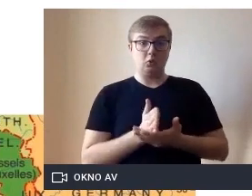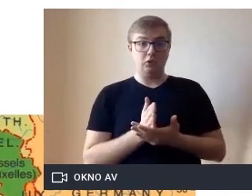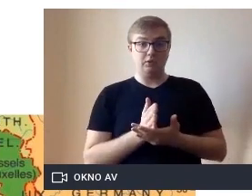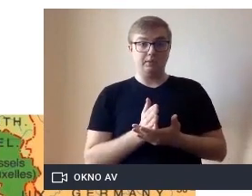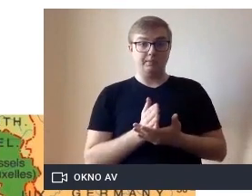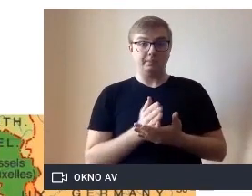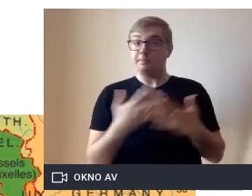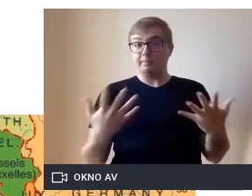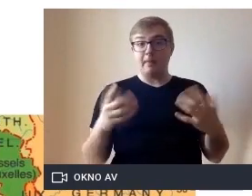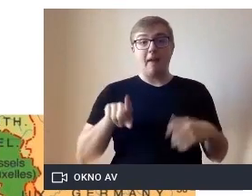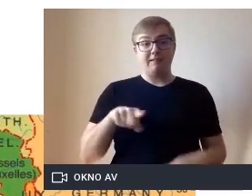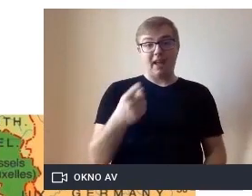właśnie już to zamigałem.